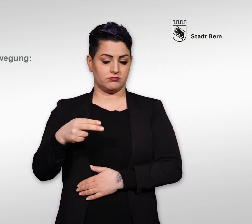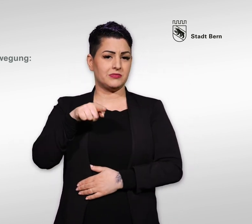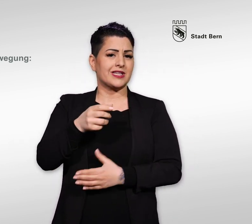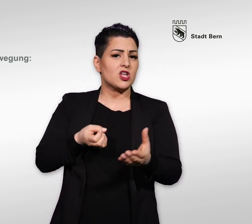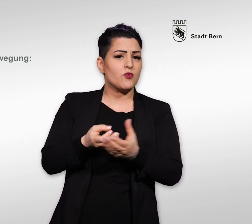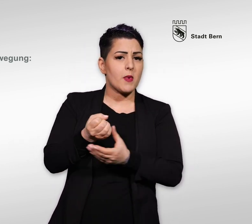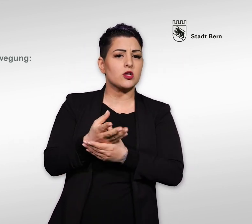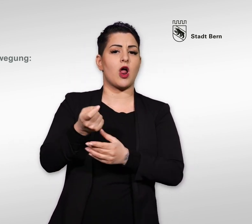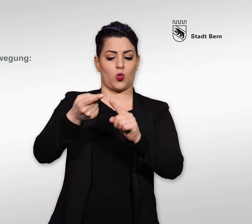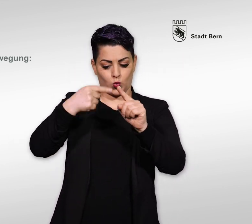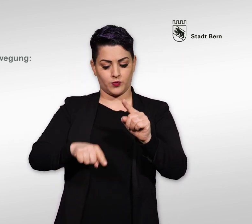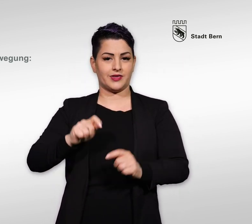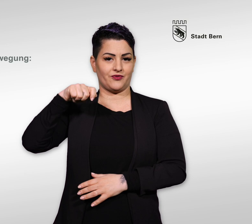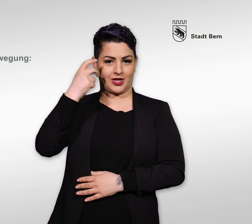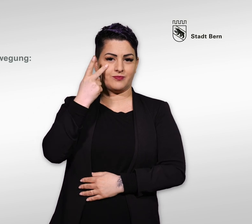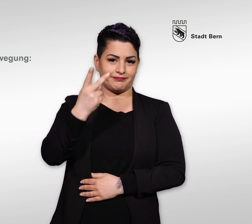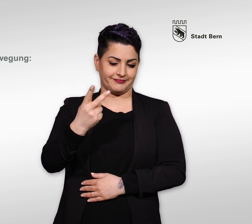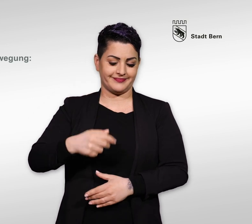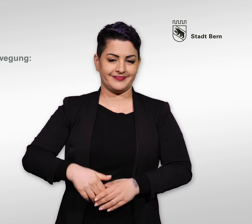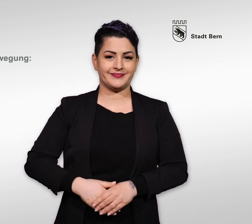Diese Informationen finden Sie unter diesem Video.